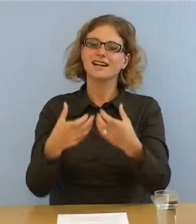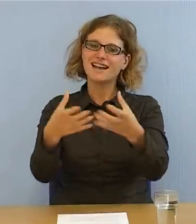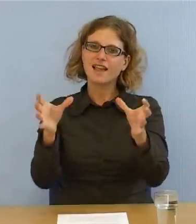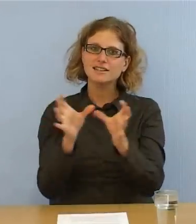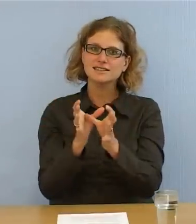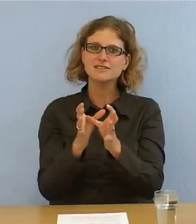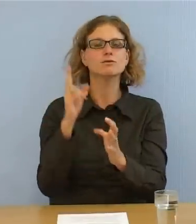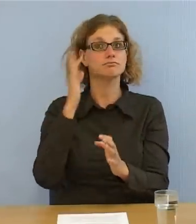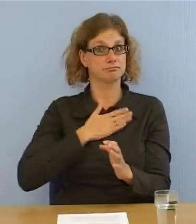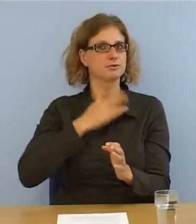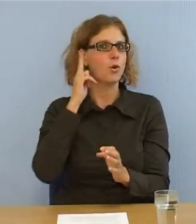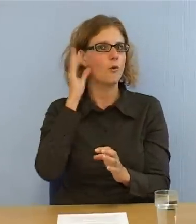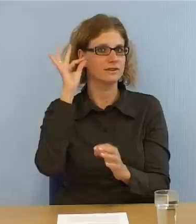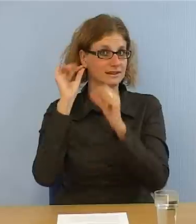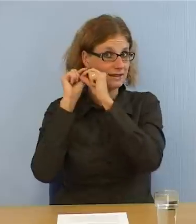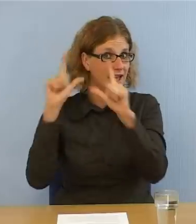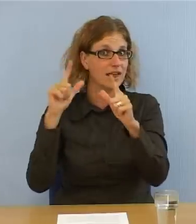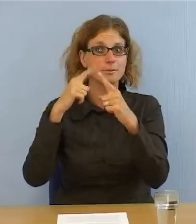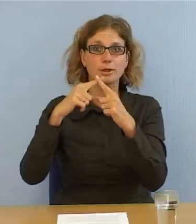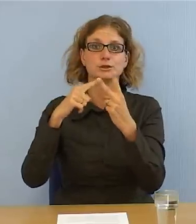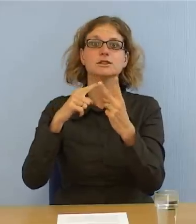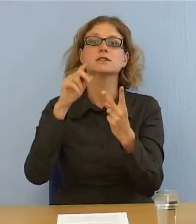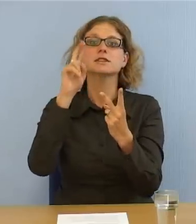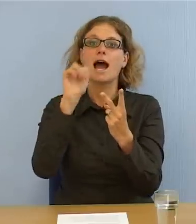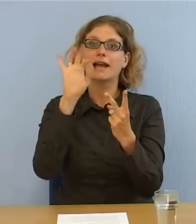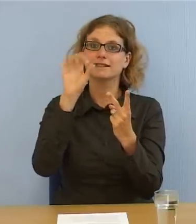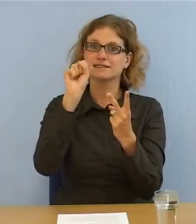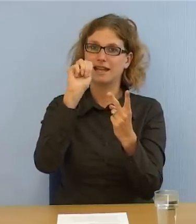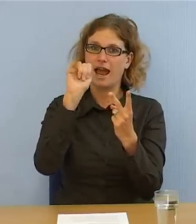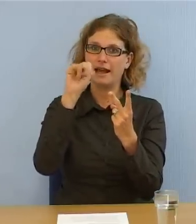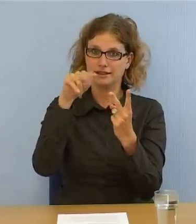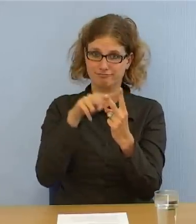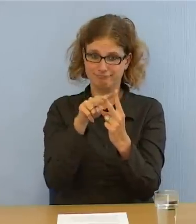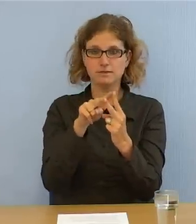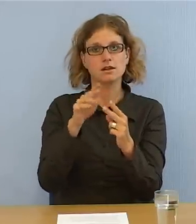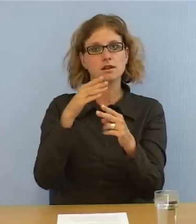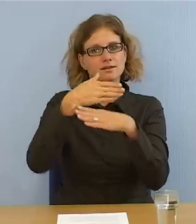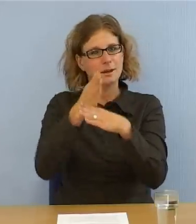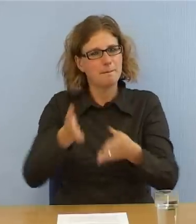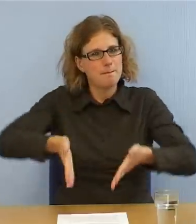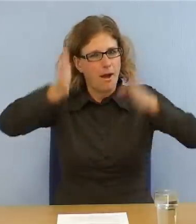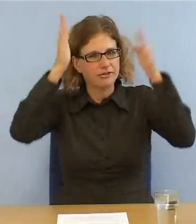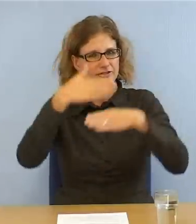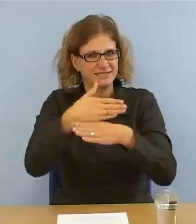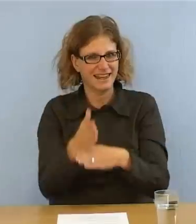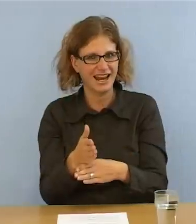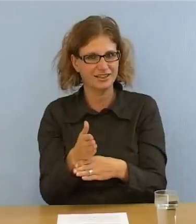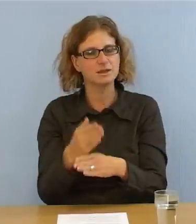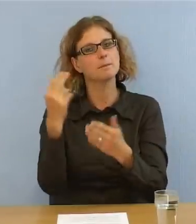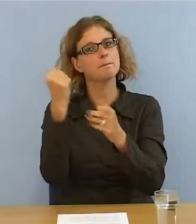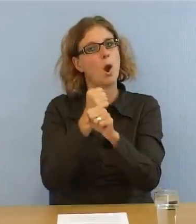De redactie van DovenTV-Het Sein deelt het pand met bouwtekenaar Warnder Gersonius.